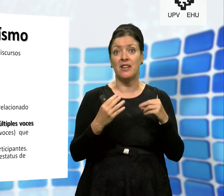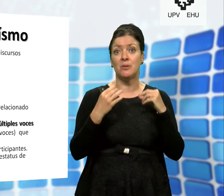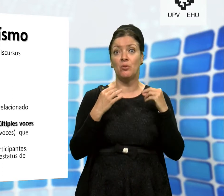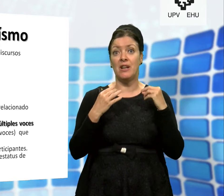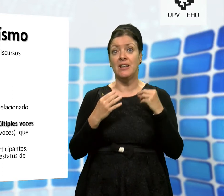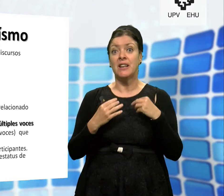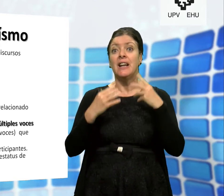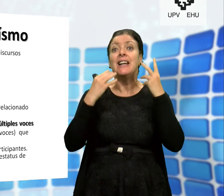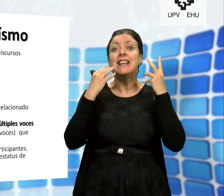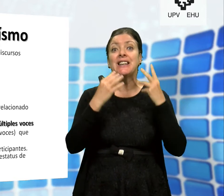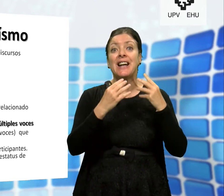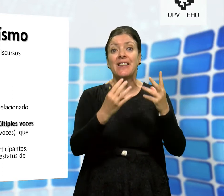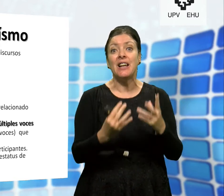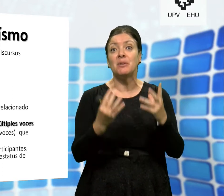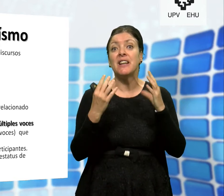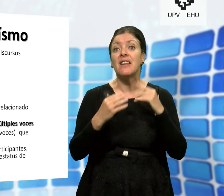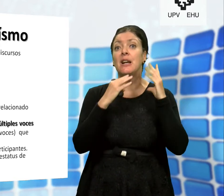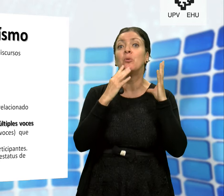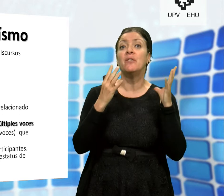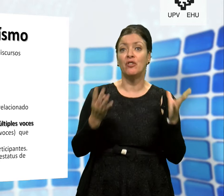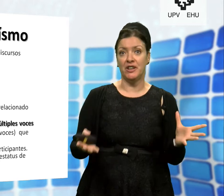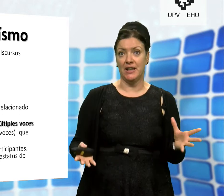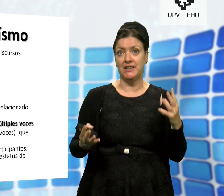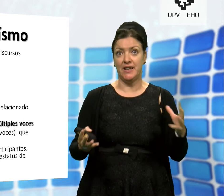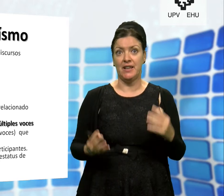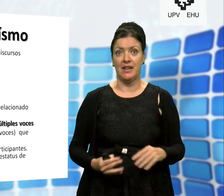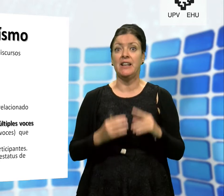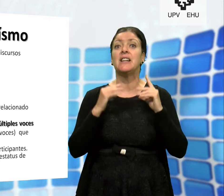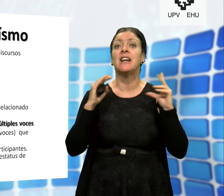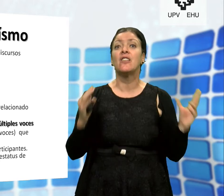sociedades plurales es la de la presencia de la polifonía, es decir, la interacción